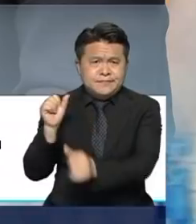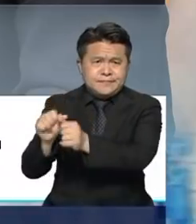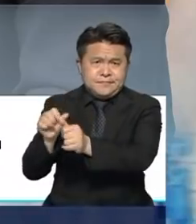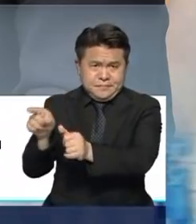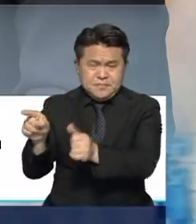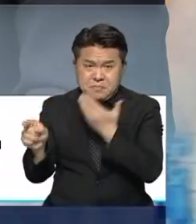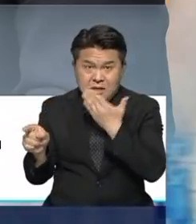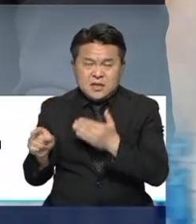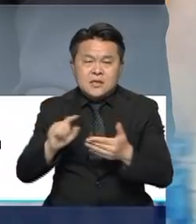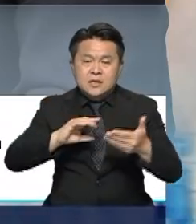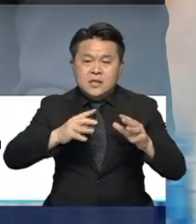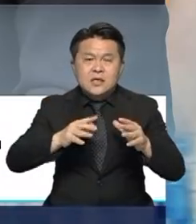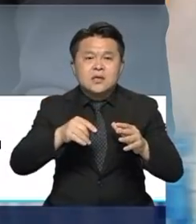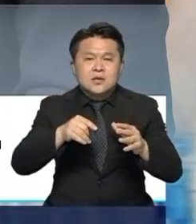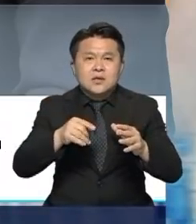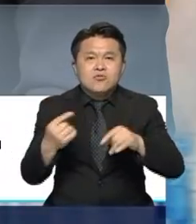중심으로 만들겠다고 밝혔습니다. 박원경 기자입니다.